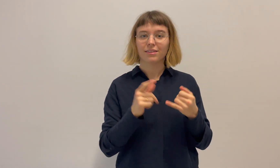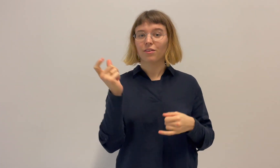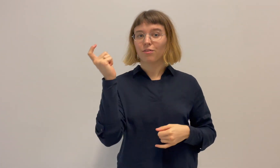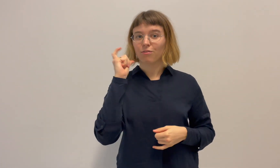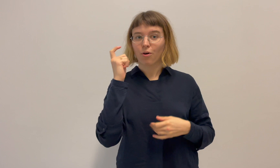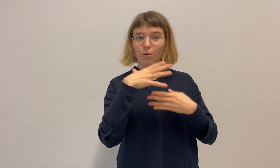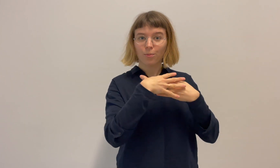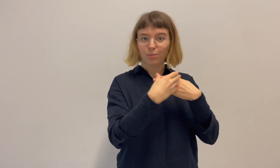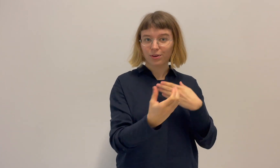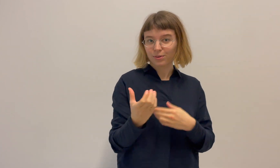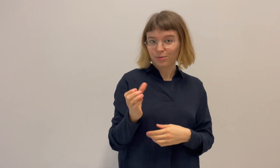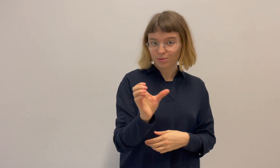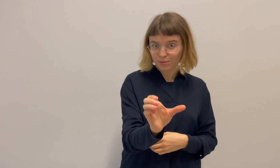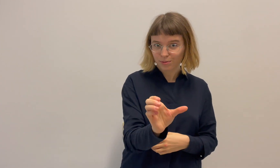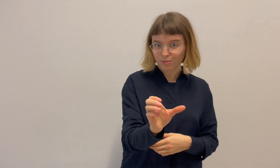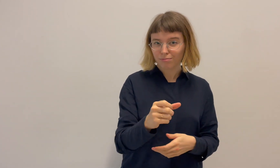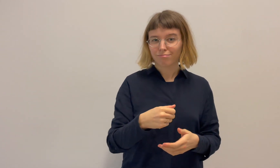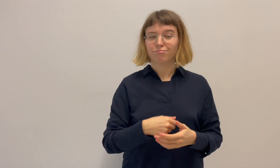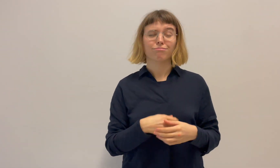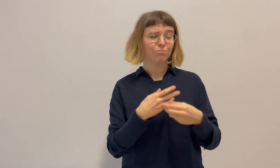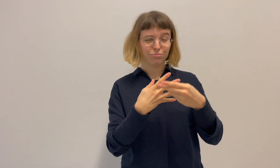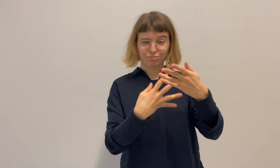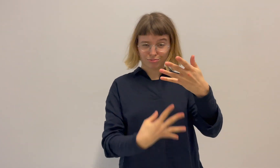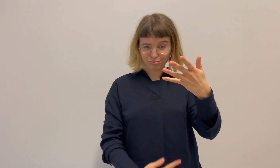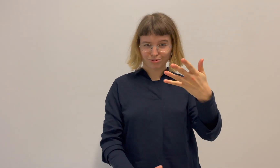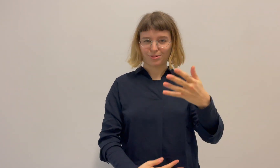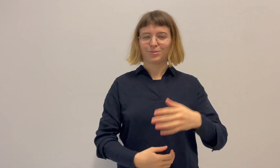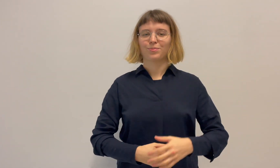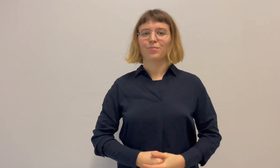tai näyttämällä puhelimesta kuvan. Tapoja on paljon.